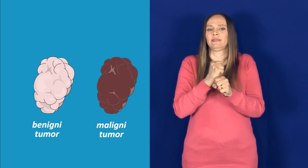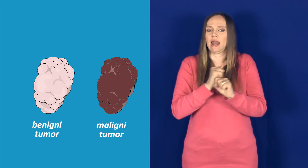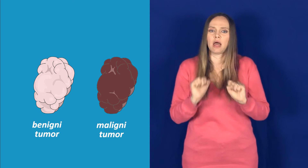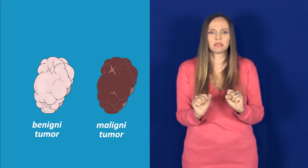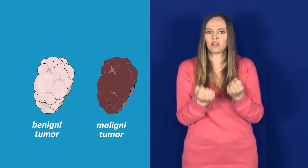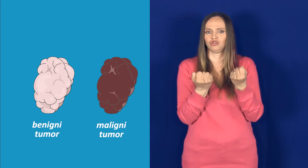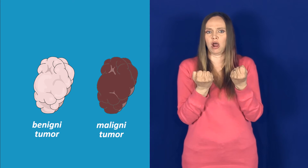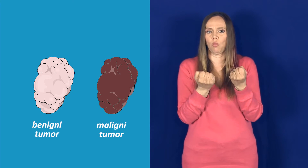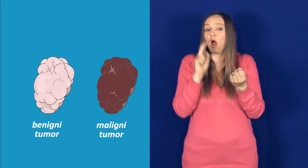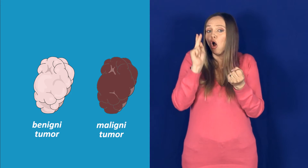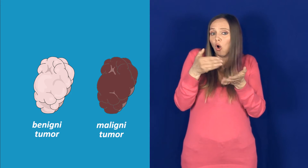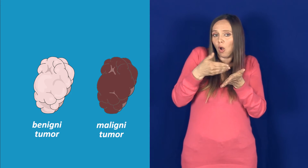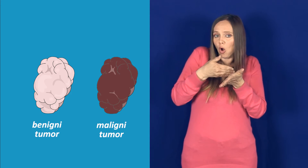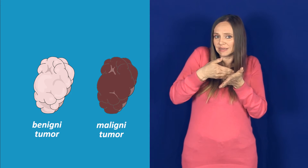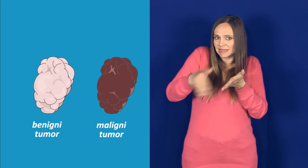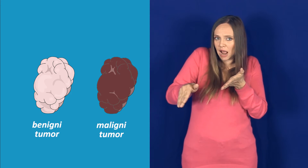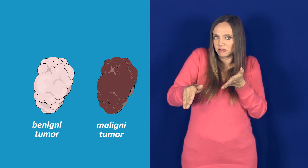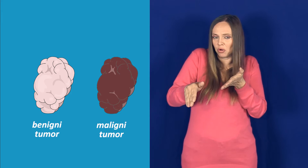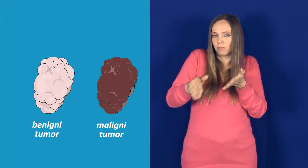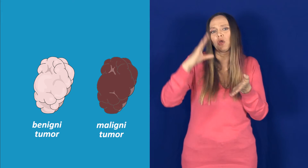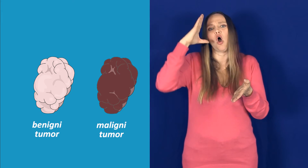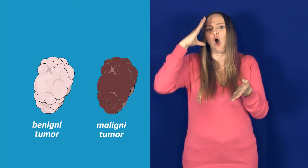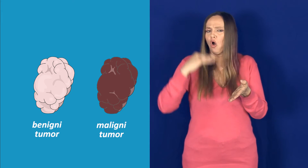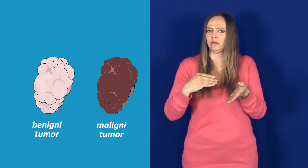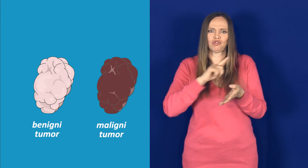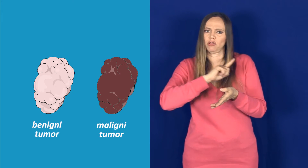Ko jih odstranijo, se običajno ne pojavljajo več.